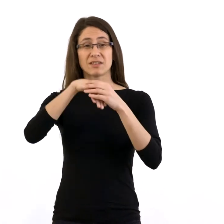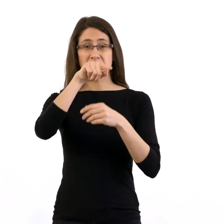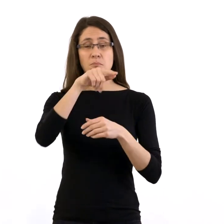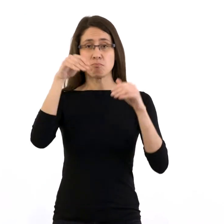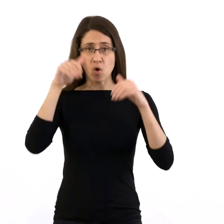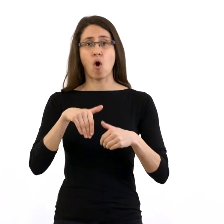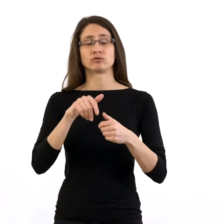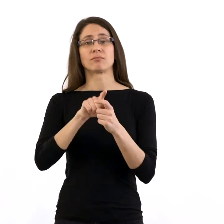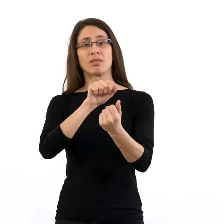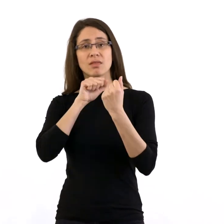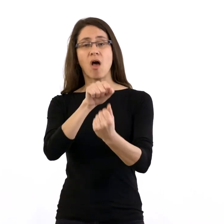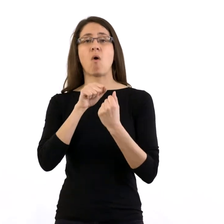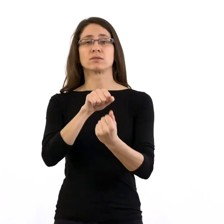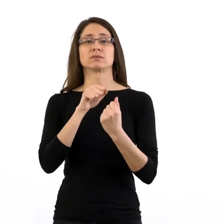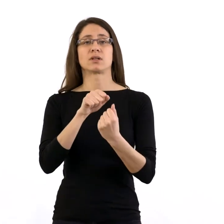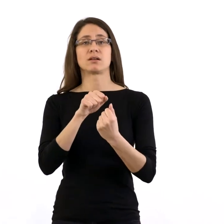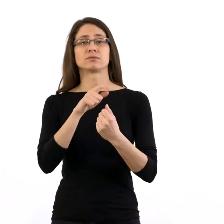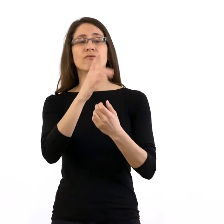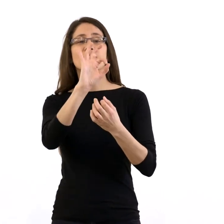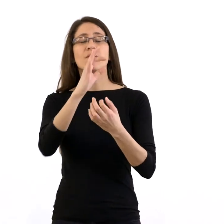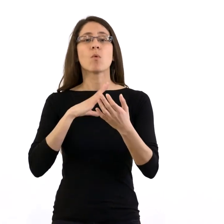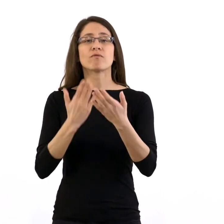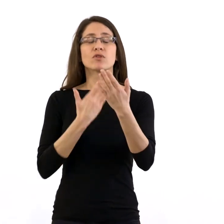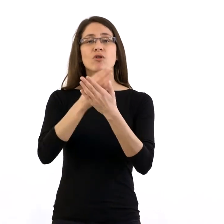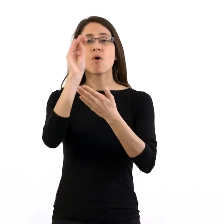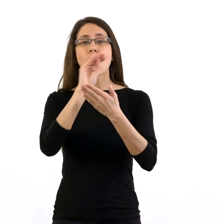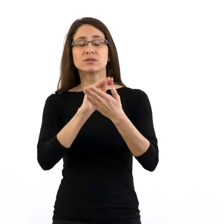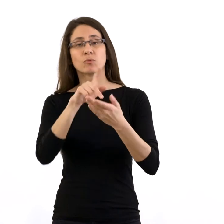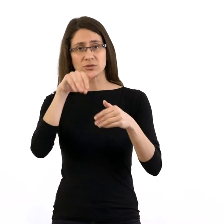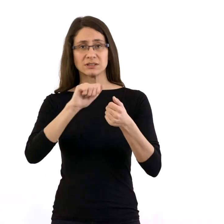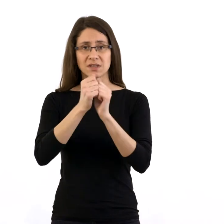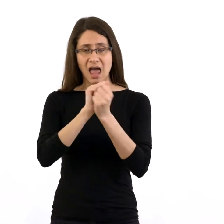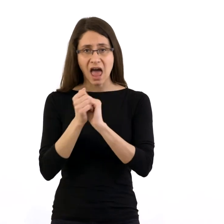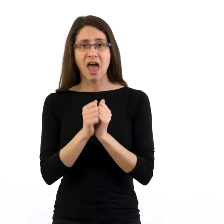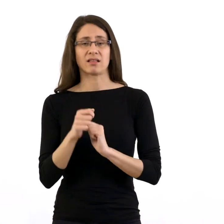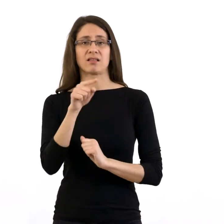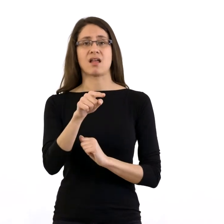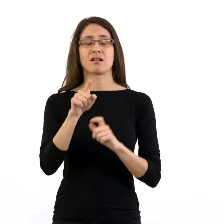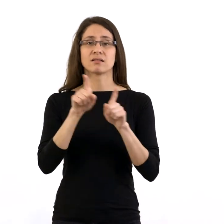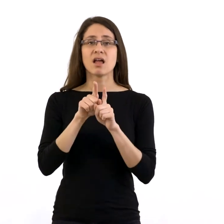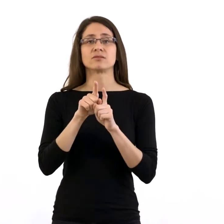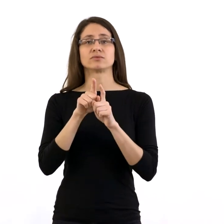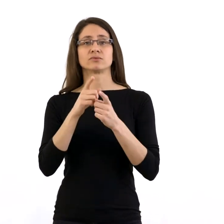Na tym etapie mogą wystąpić negocjacje w zakresie zmian we wniosku lub wprowadzenia zmian wskazanych przez grantodawcę